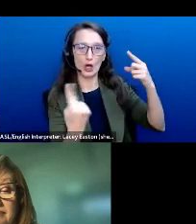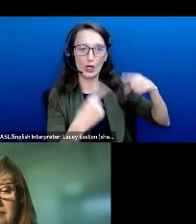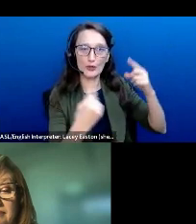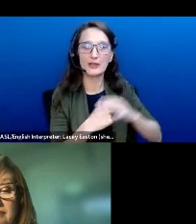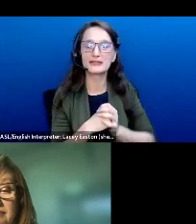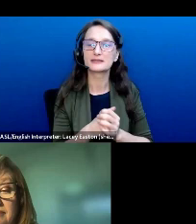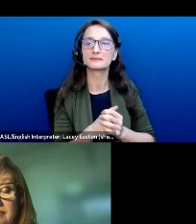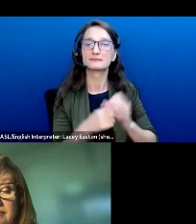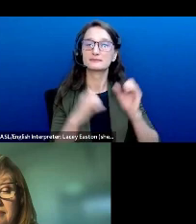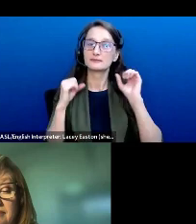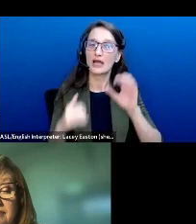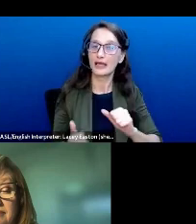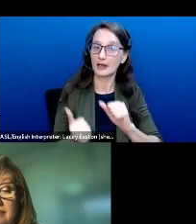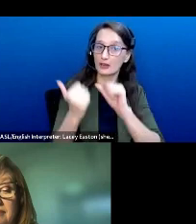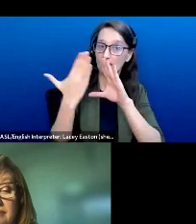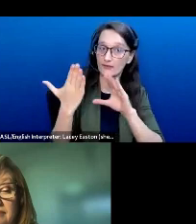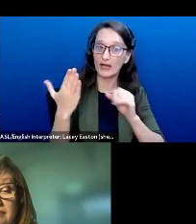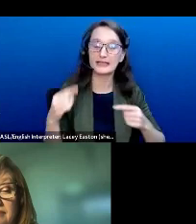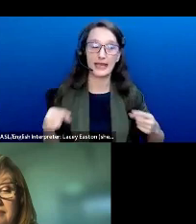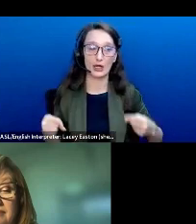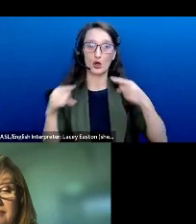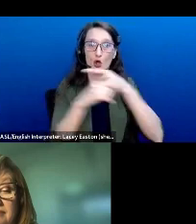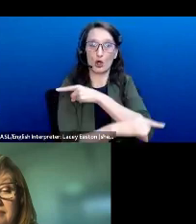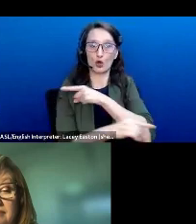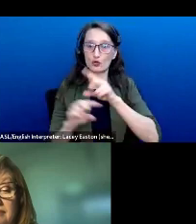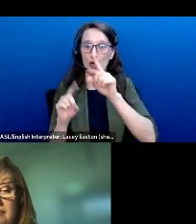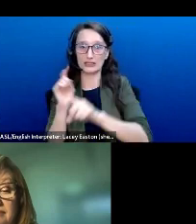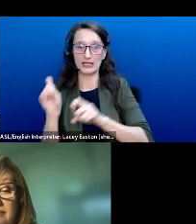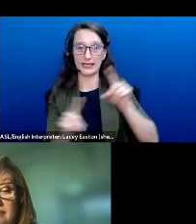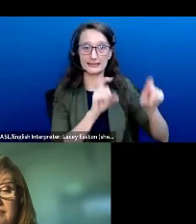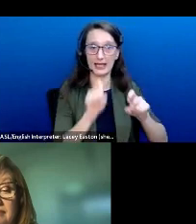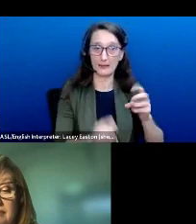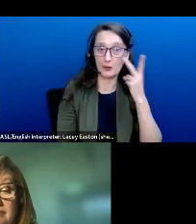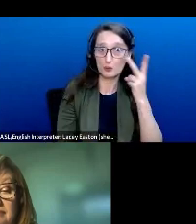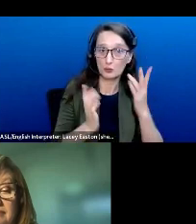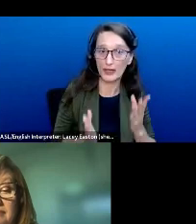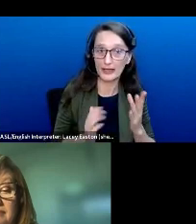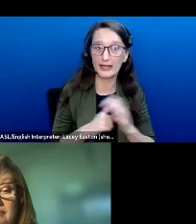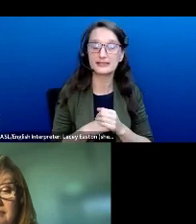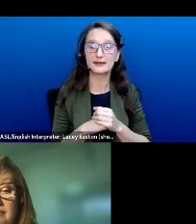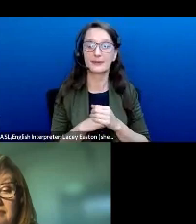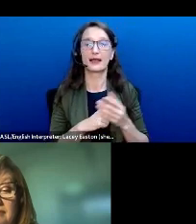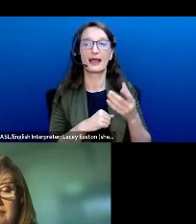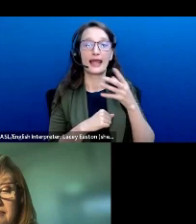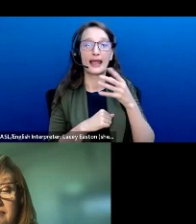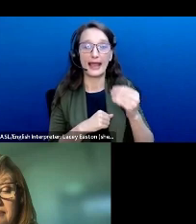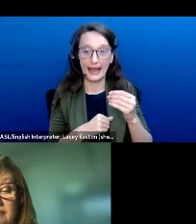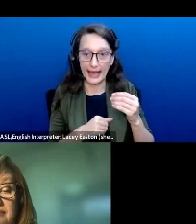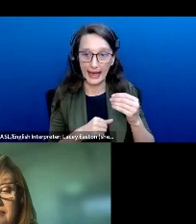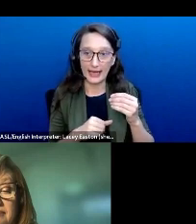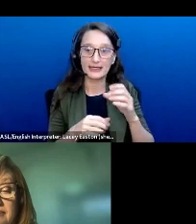presencia de testigos recibir un registro escrito o, a opción del padre, un